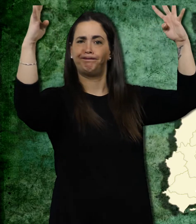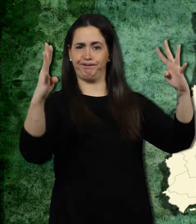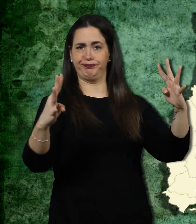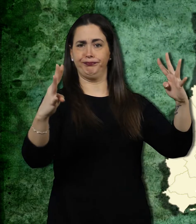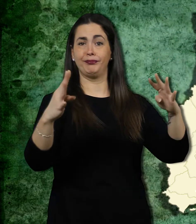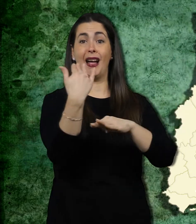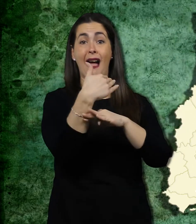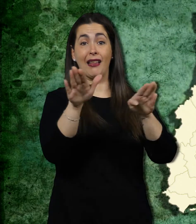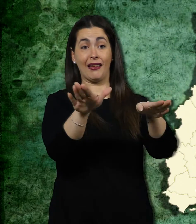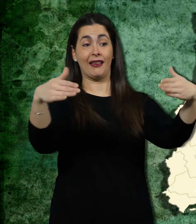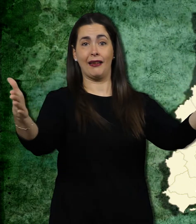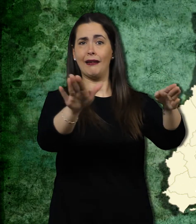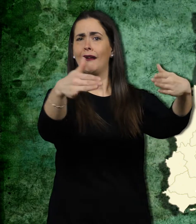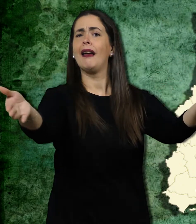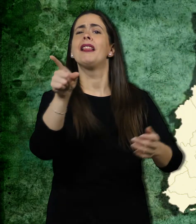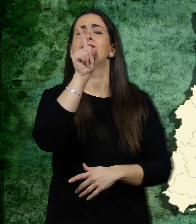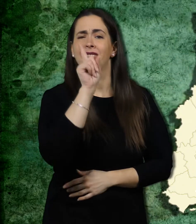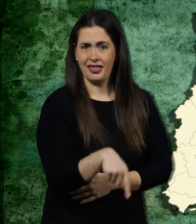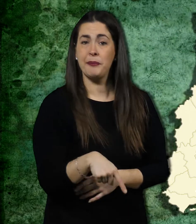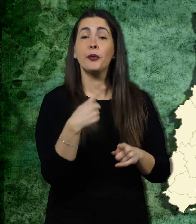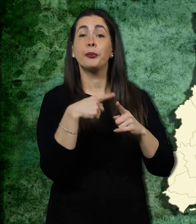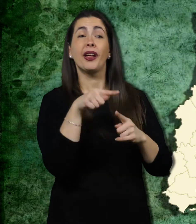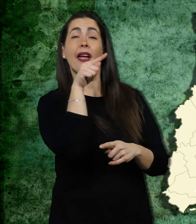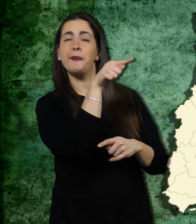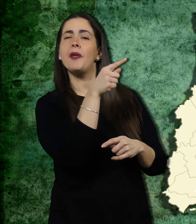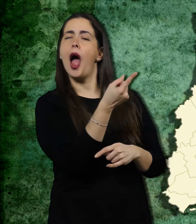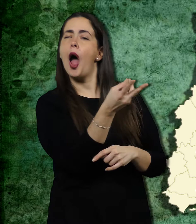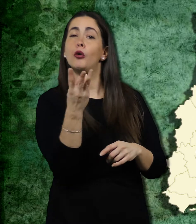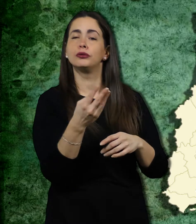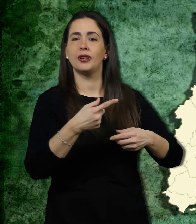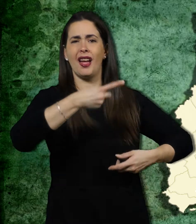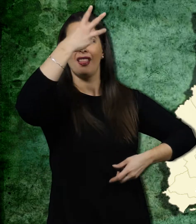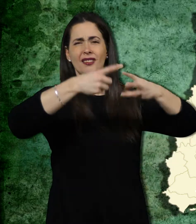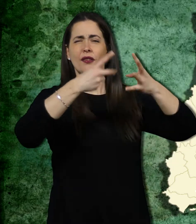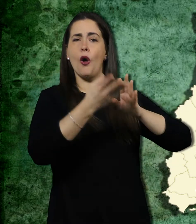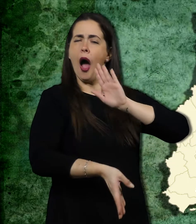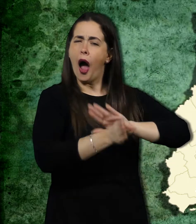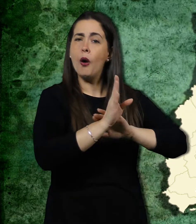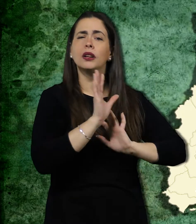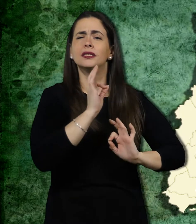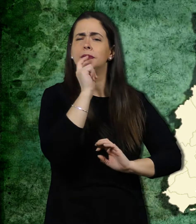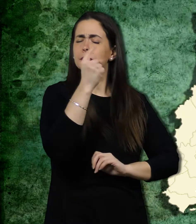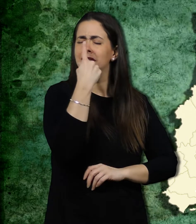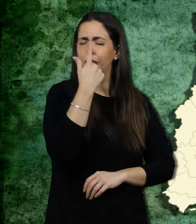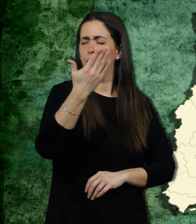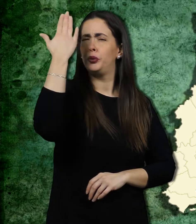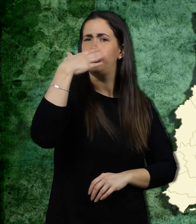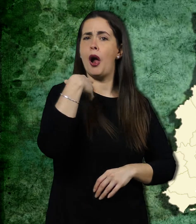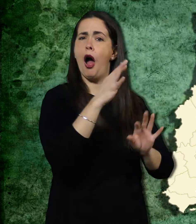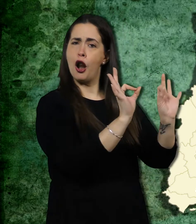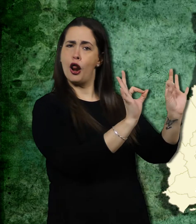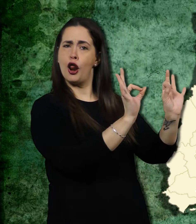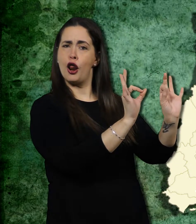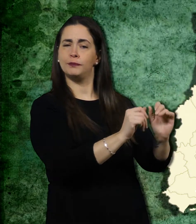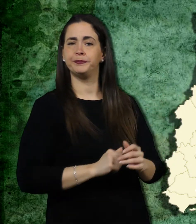on encara es conserven algunes de les edificacions més antigues de la ciutat.